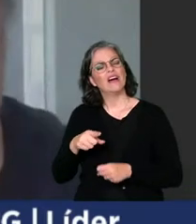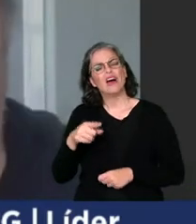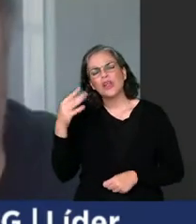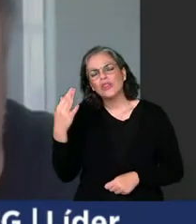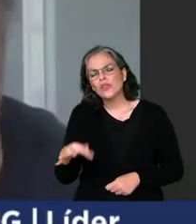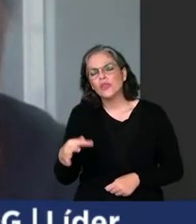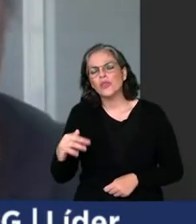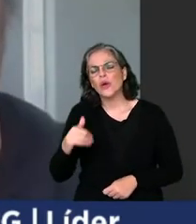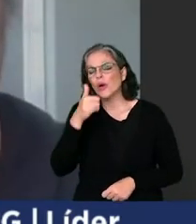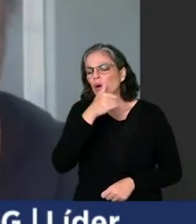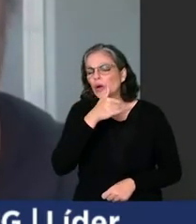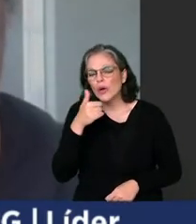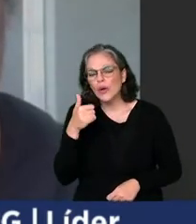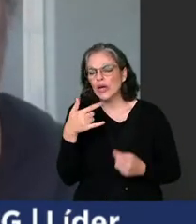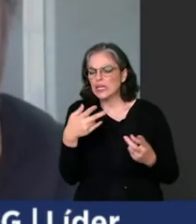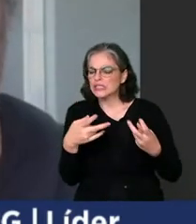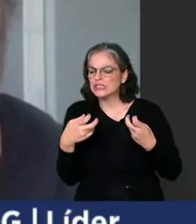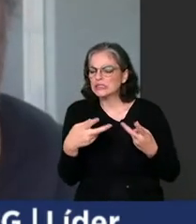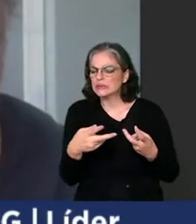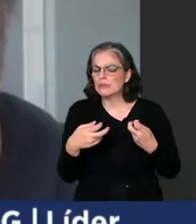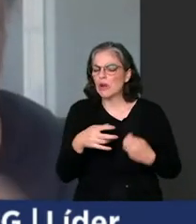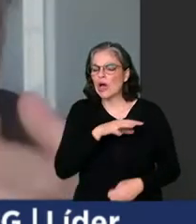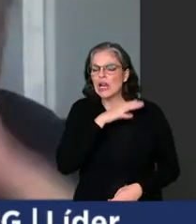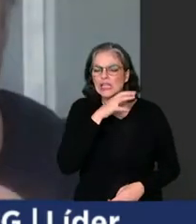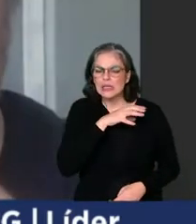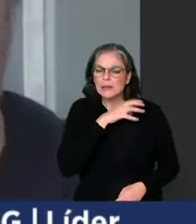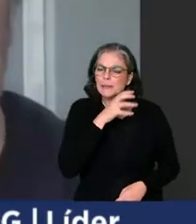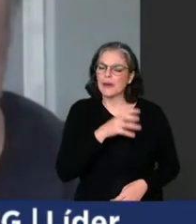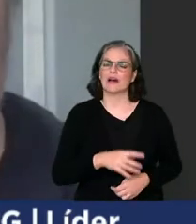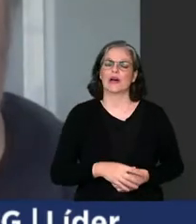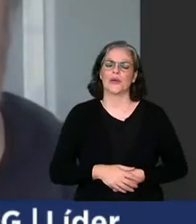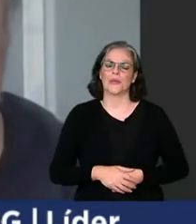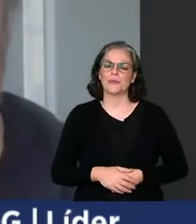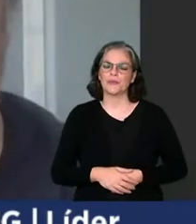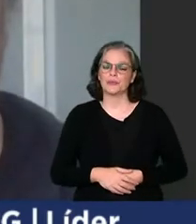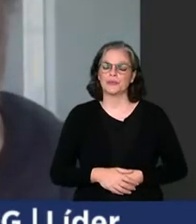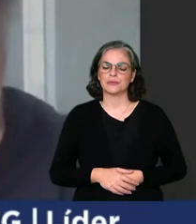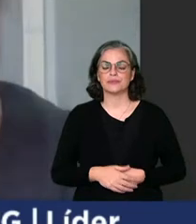DÚVIDA IMPÕE DOR, SACRIFÍ CIO, EXPLORAÇÃO DOS ANIMAIS.